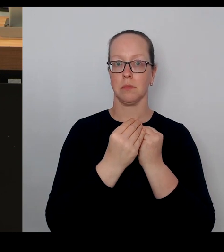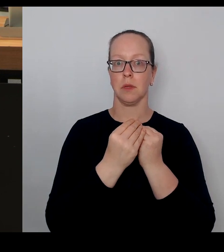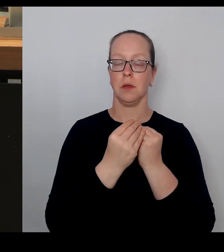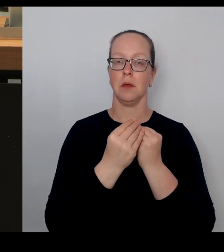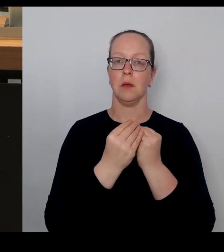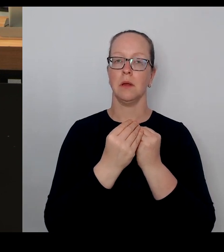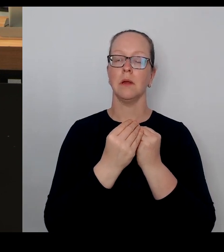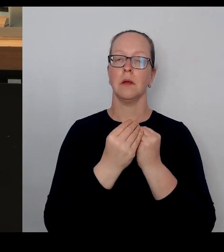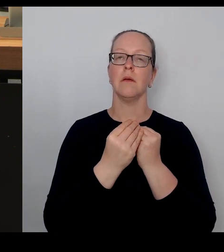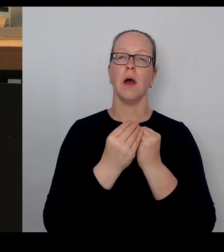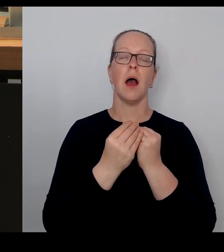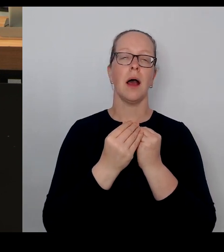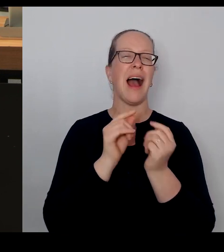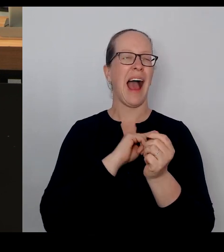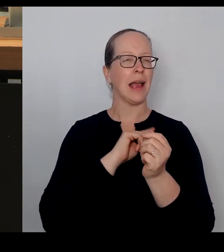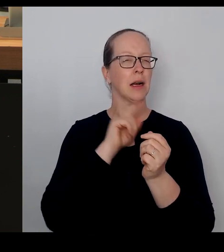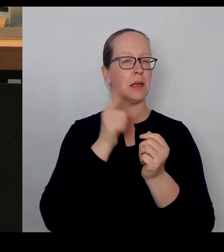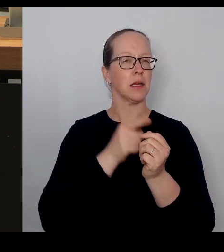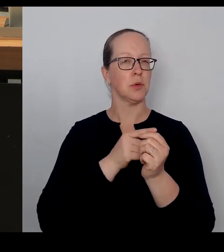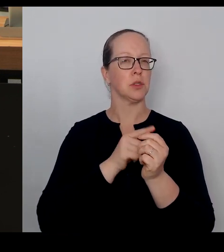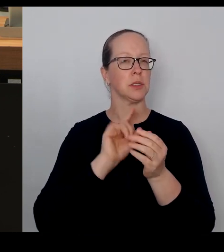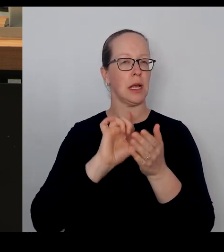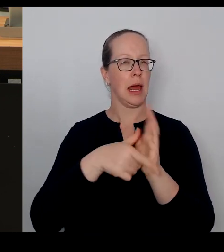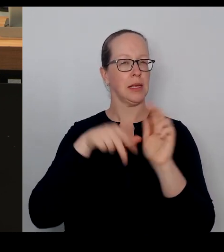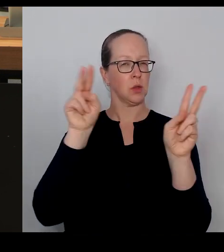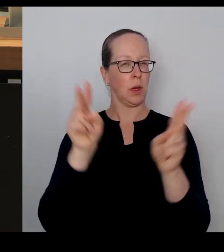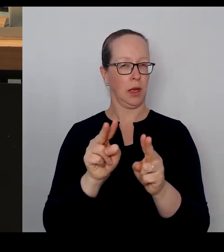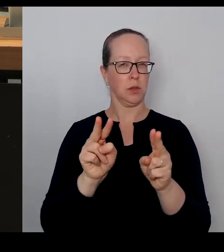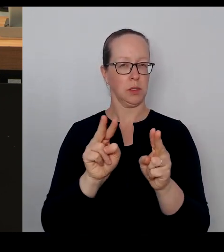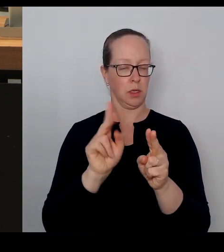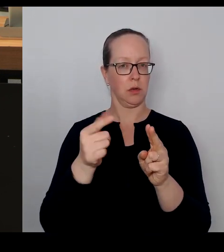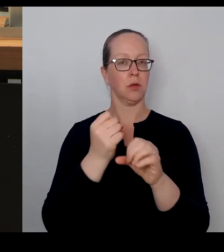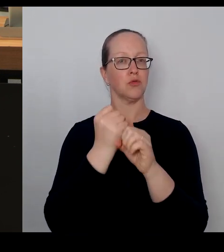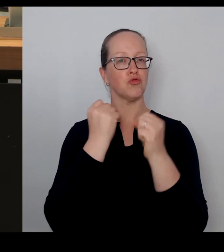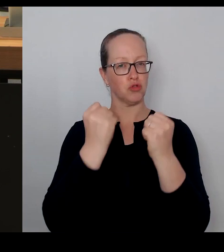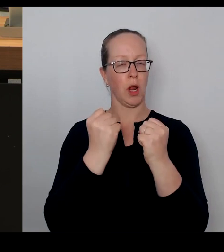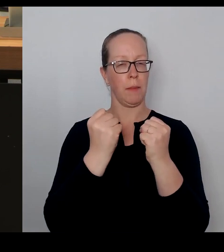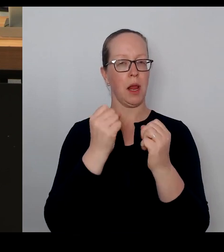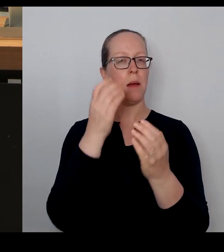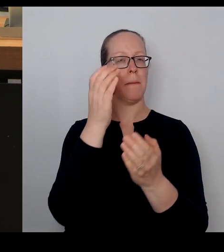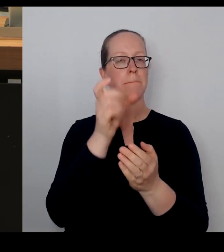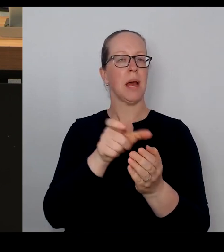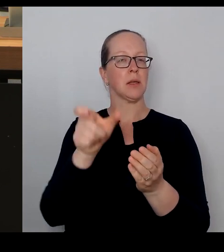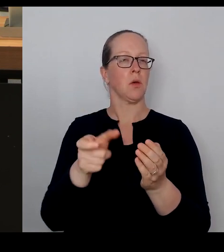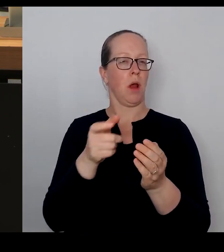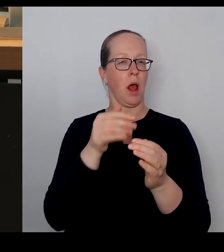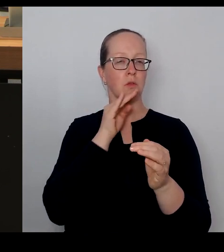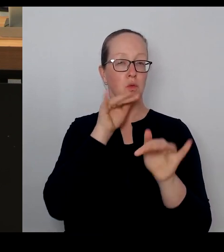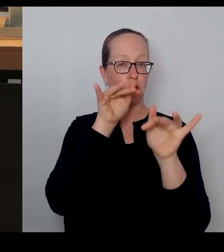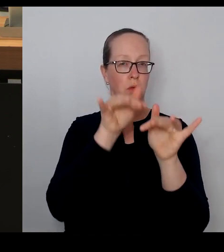mit dem vorhandenen Personal. Wenn das Realität würde, meine Damen und Herren, dann müssten am nächsten Tag alle Verantwortlichen ihren